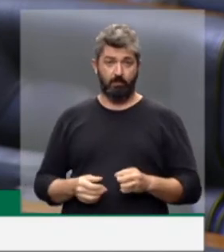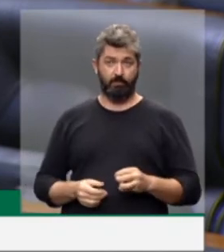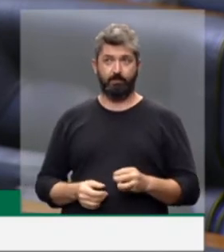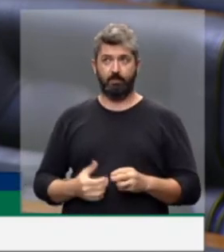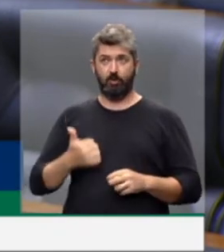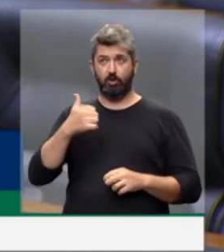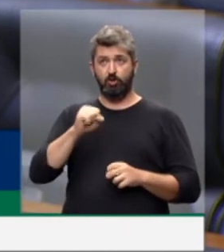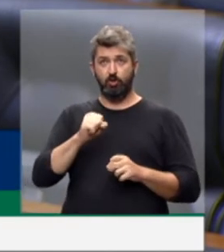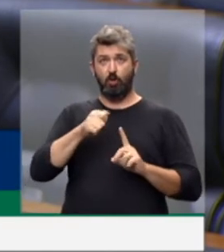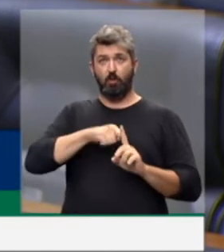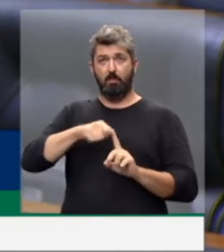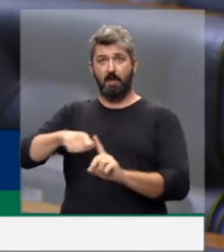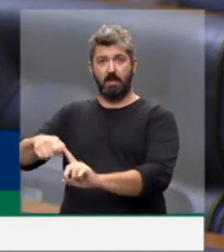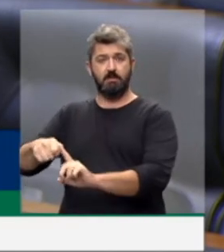PERMANECER PARA GERAÇÃO